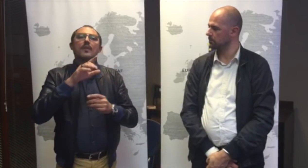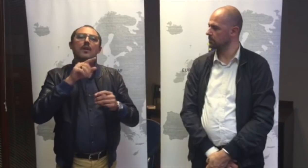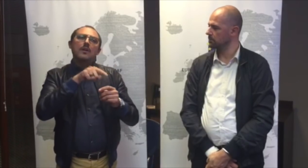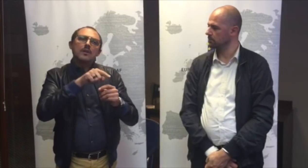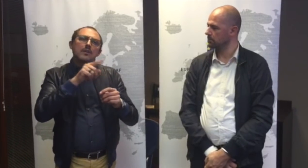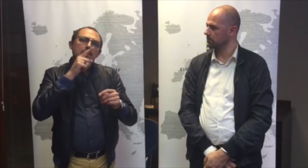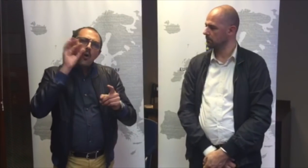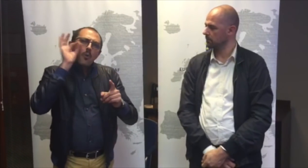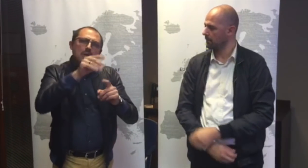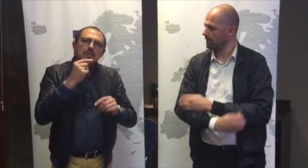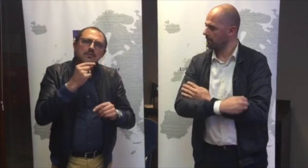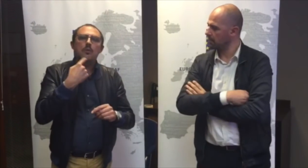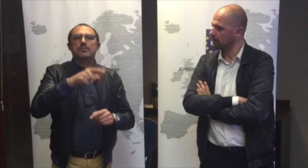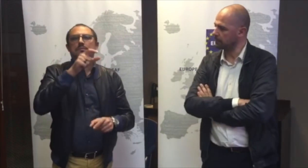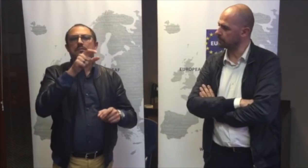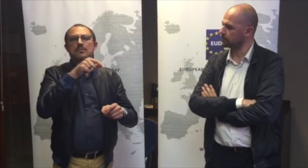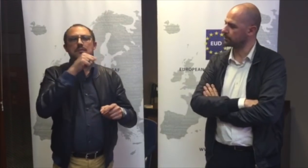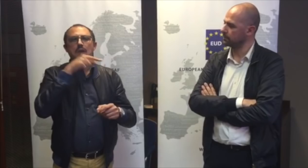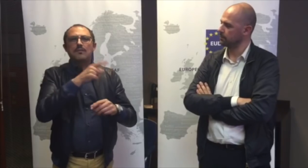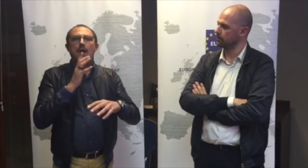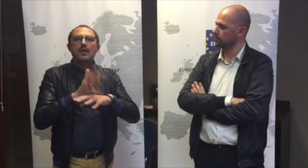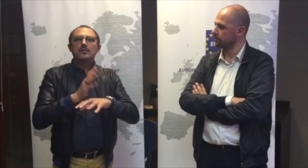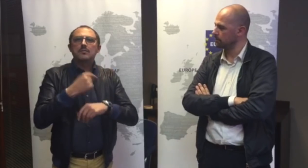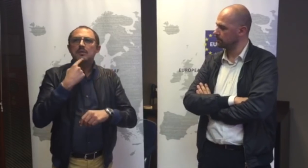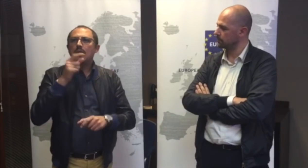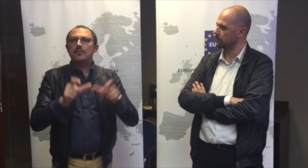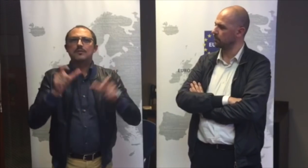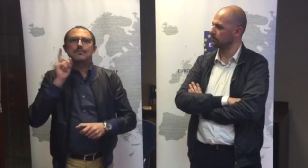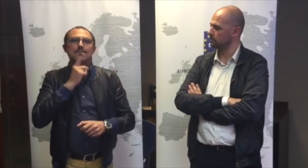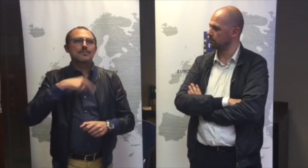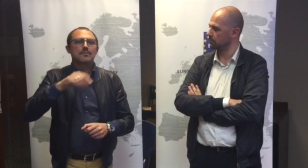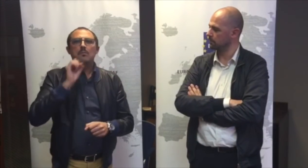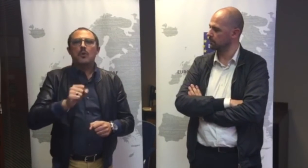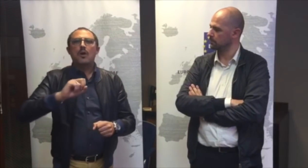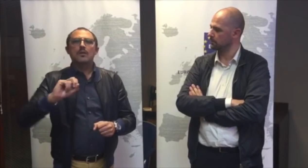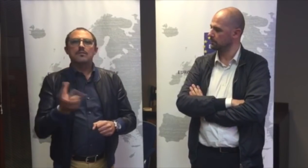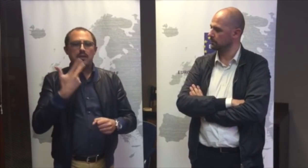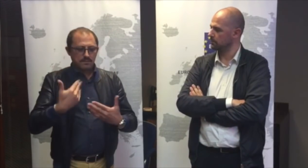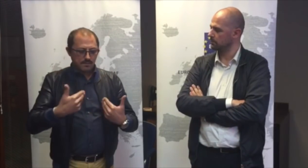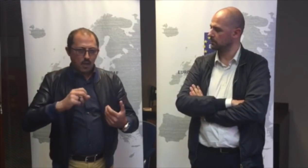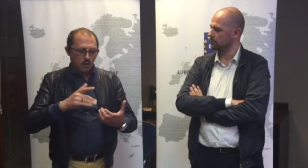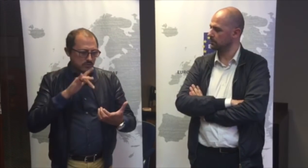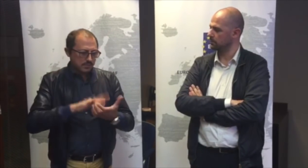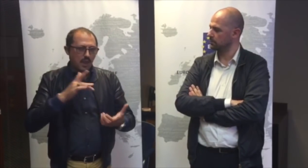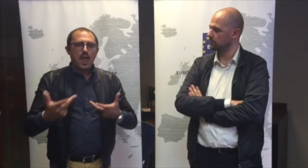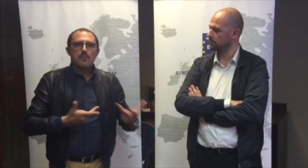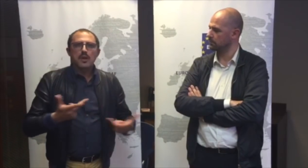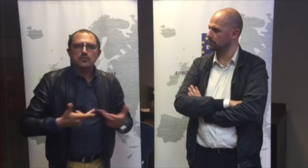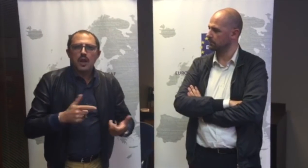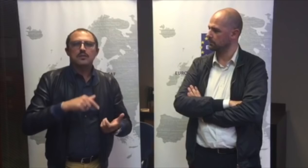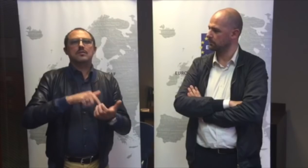e' questo l'obiettivo dell'accessibilità per le persone sorde, che in caso di emergenza possono usare velocemente questa app